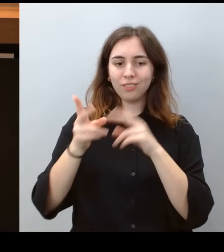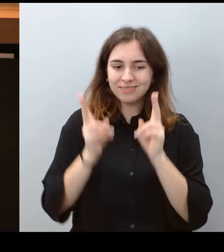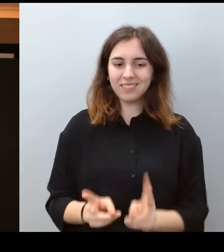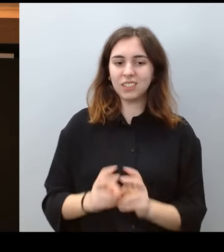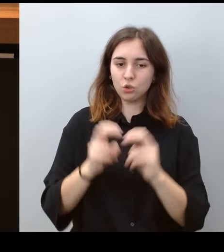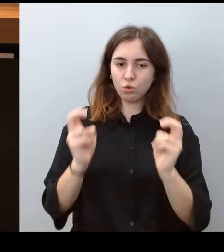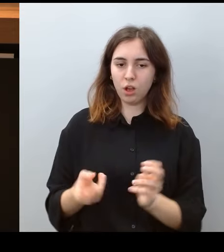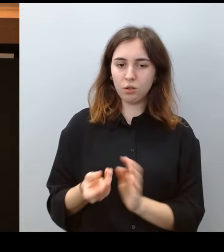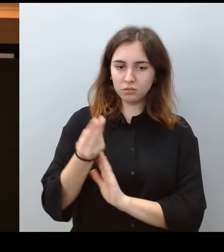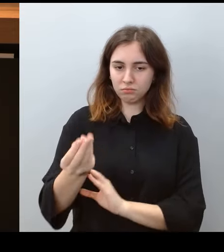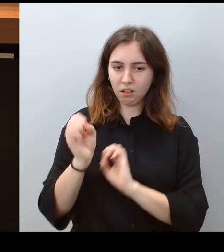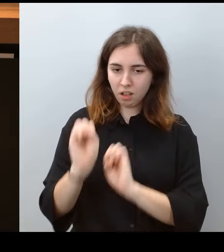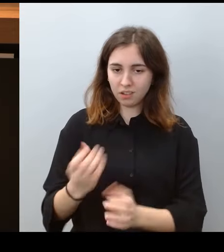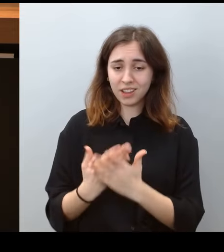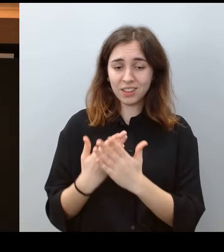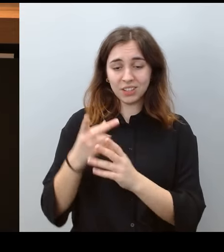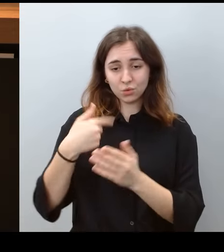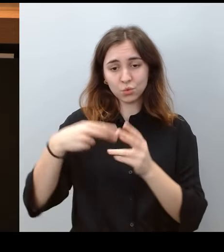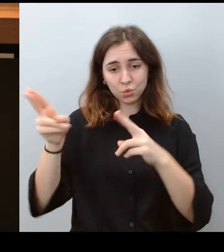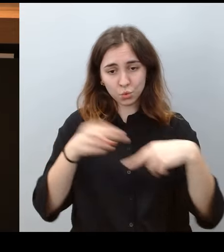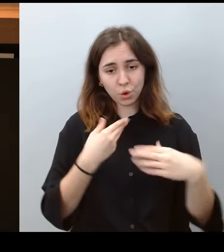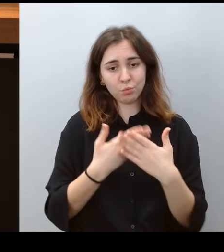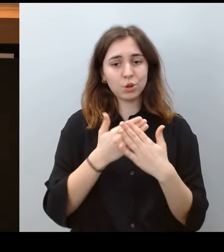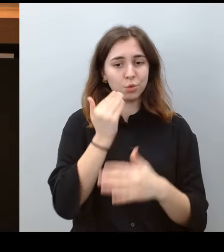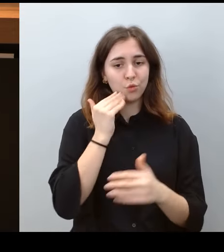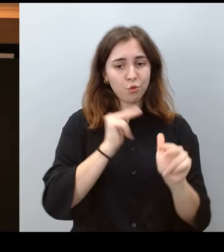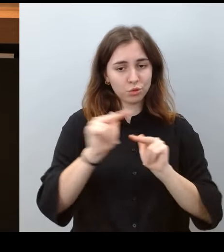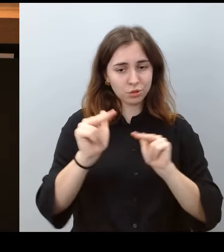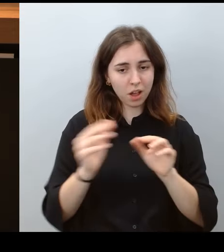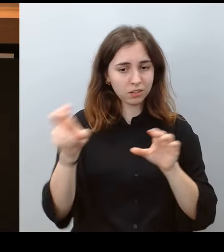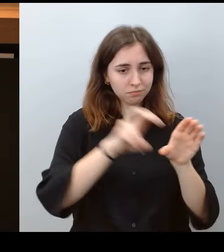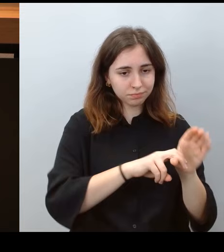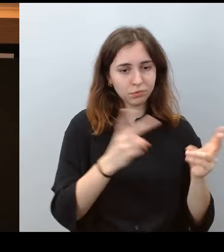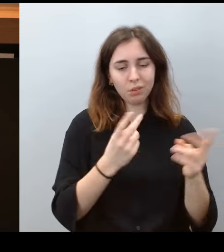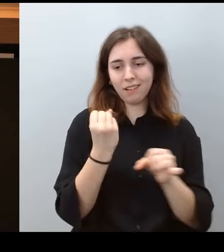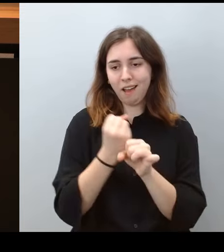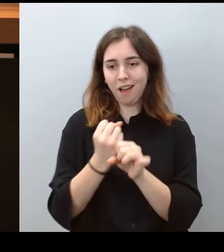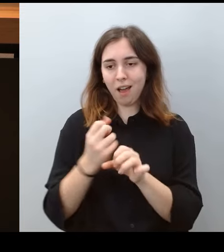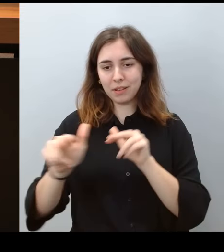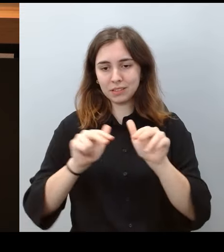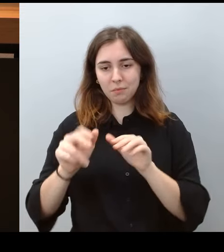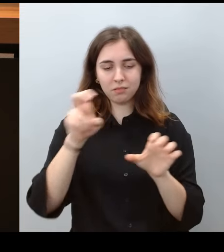den Arbeitsmarkt zu kommen. Dass diese 24/7 Unterkünfte weiter vorangebracht werden.